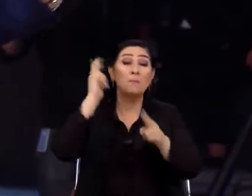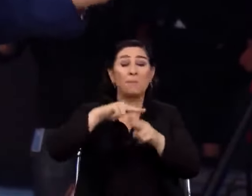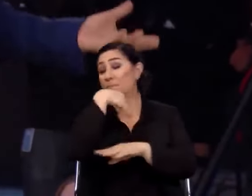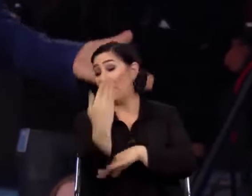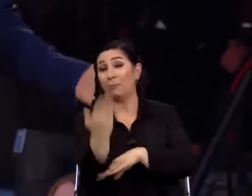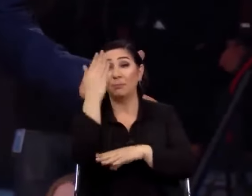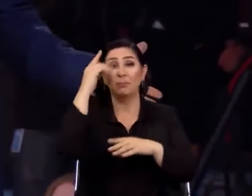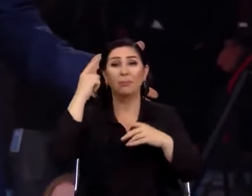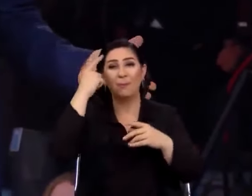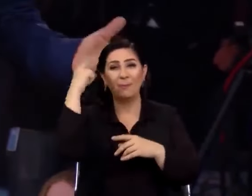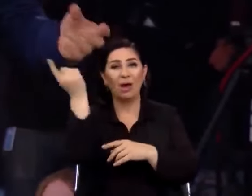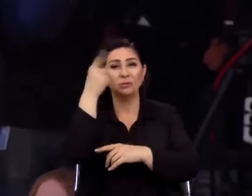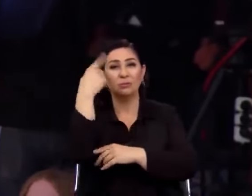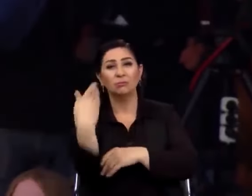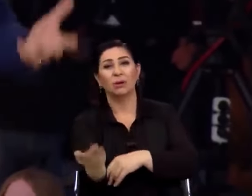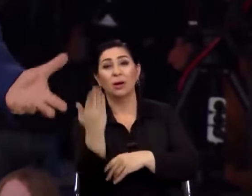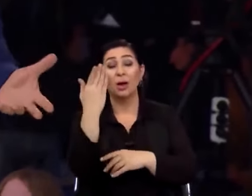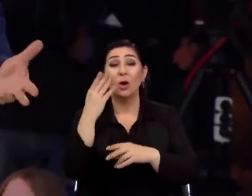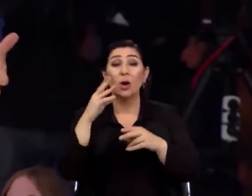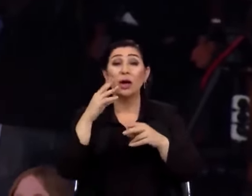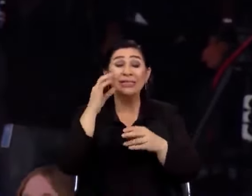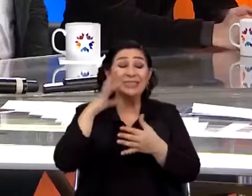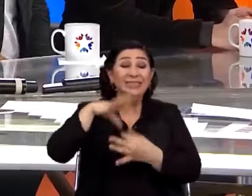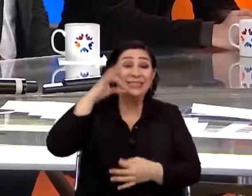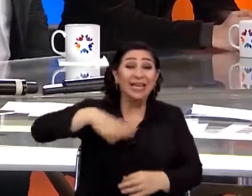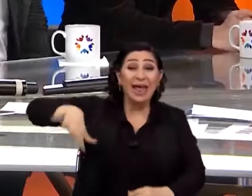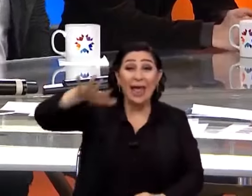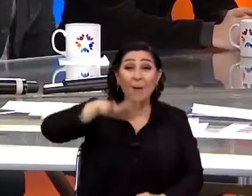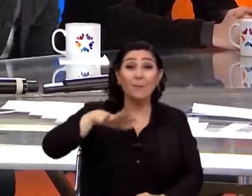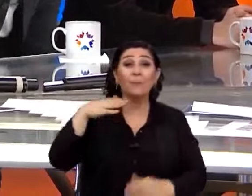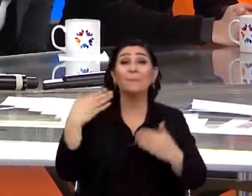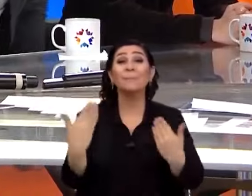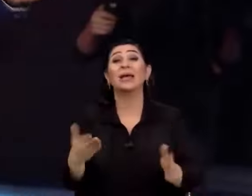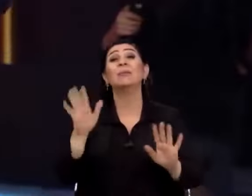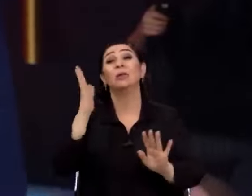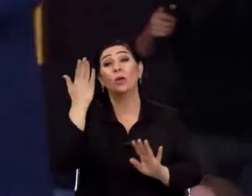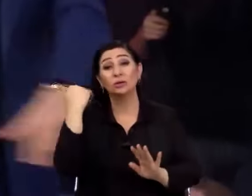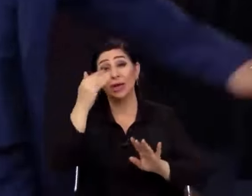Koalalar öyle bayılıyor olabilir ama insan evladı bayılmadan önce pembeler